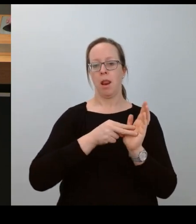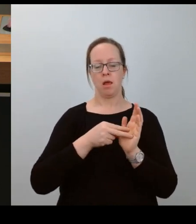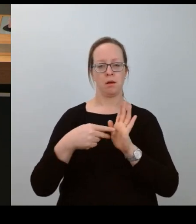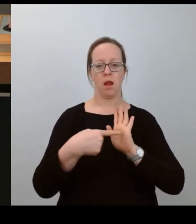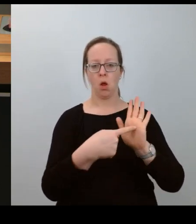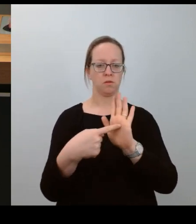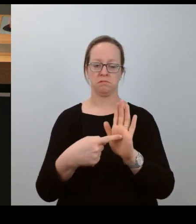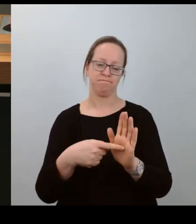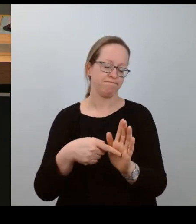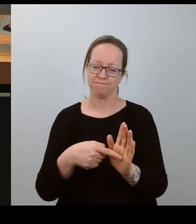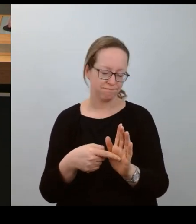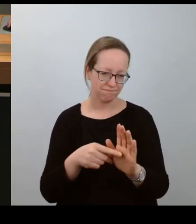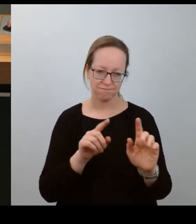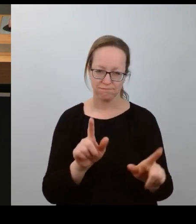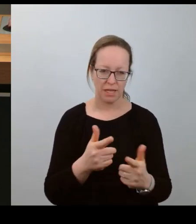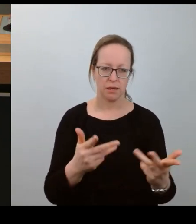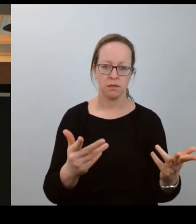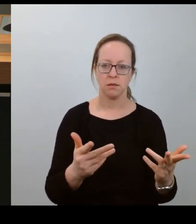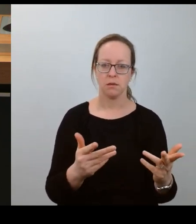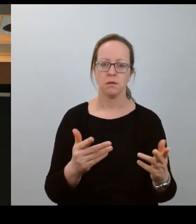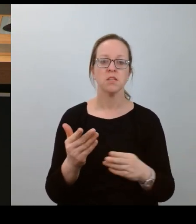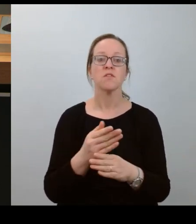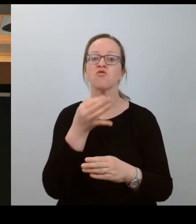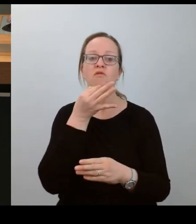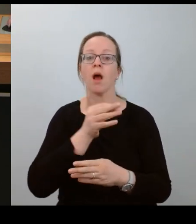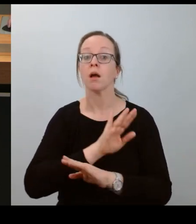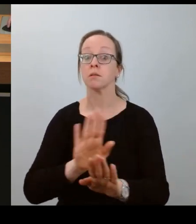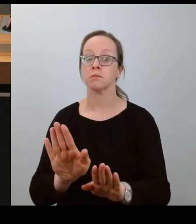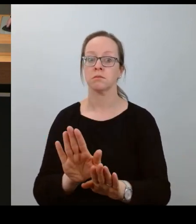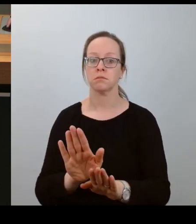uns externen Sachverstand reinh. Juristinnen